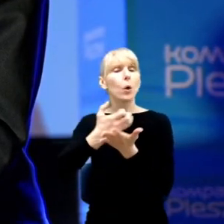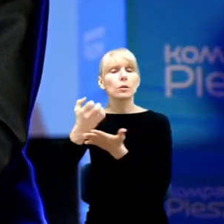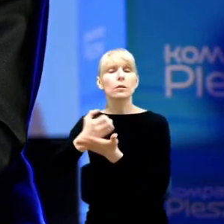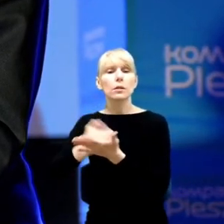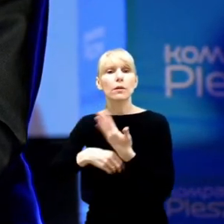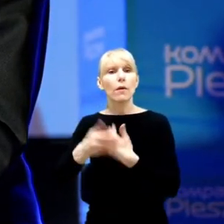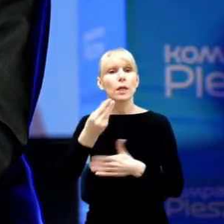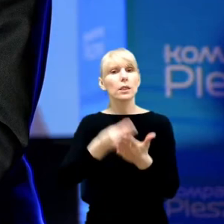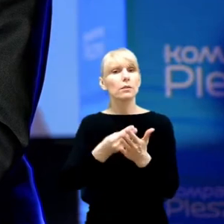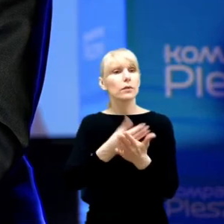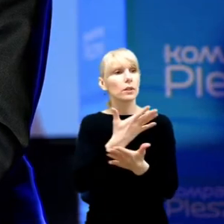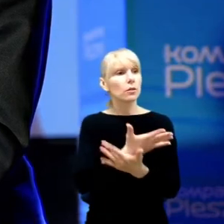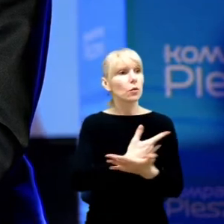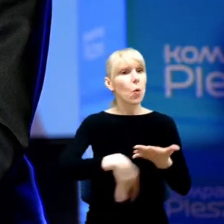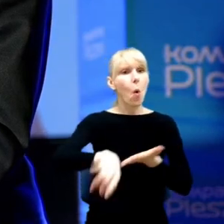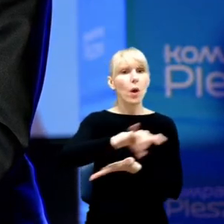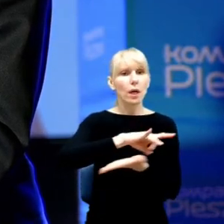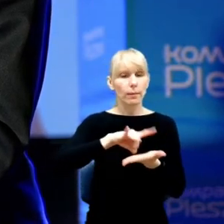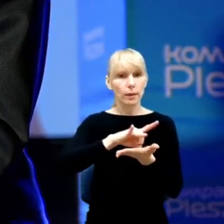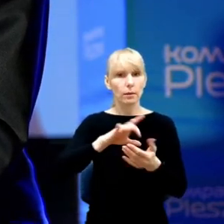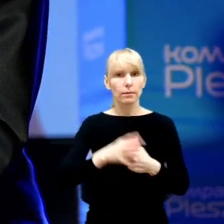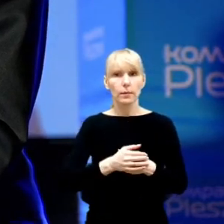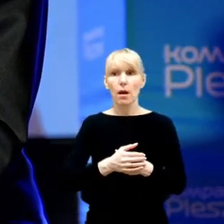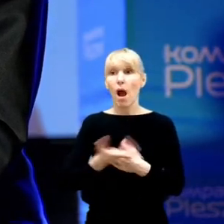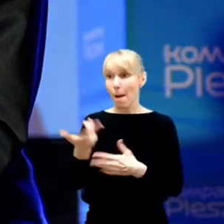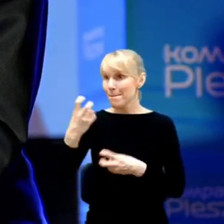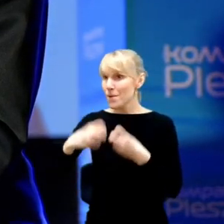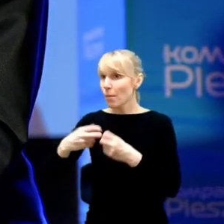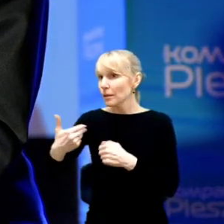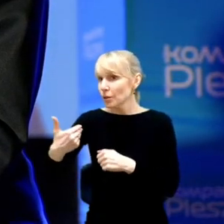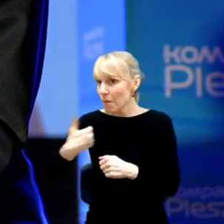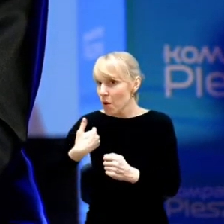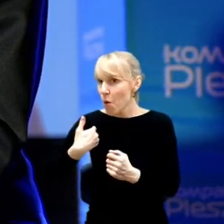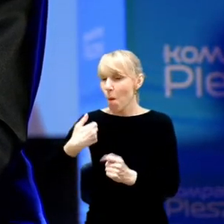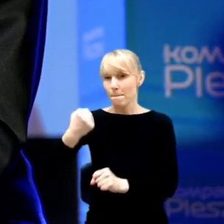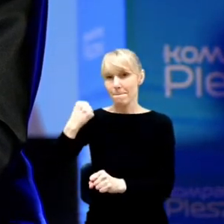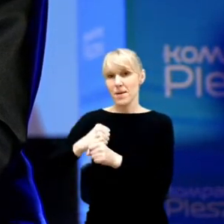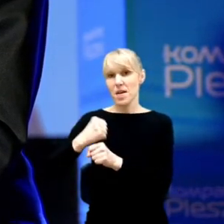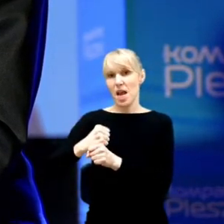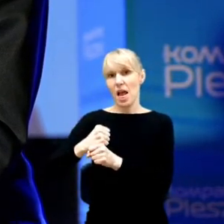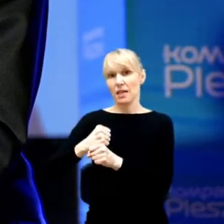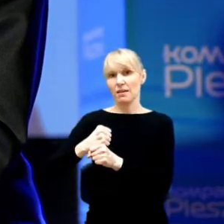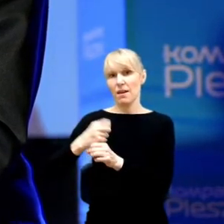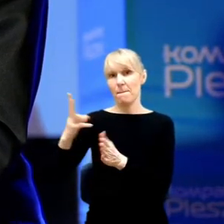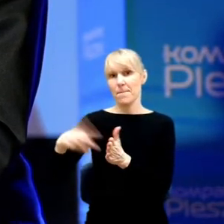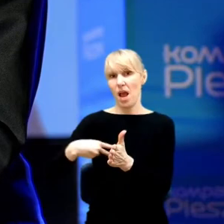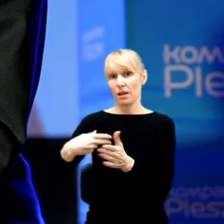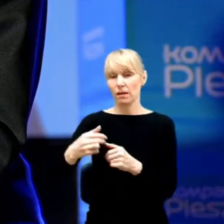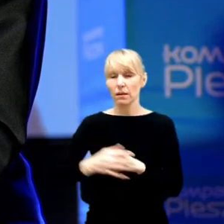bo tym największym problemem był brak pracy. W wielu miastach, właśnie poza metropoliami,